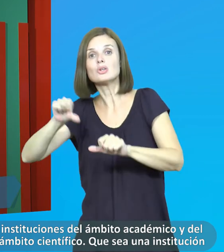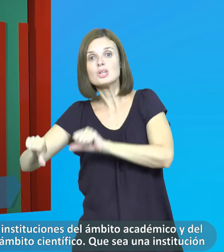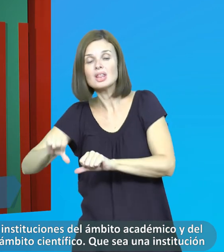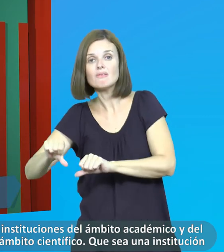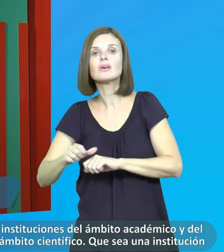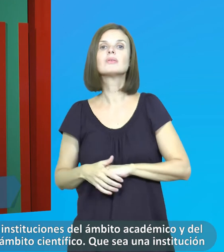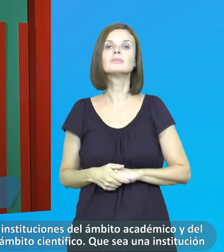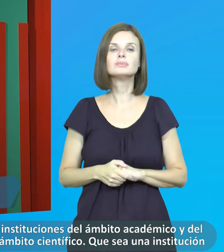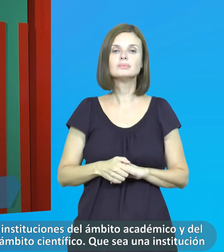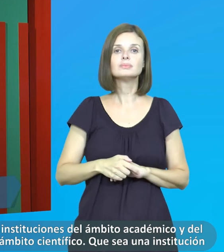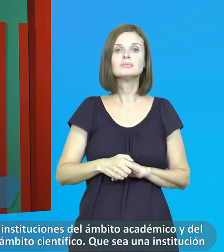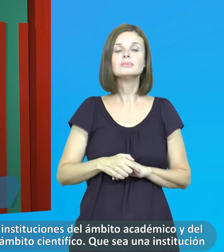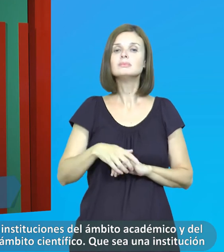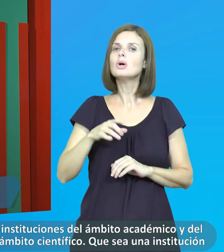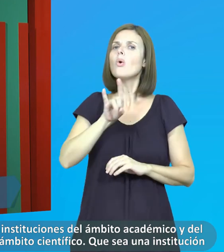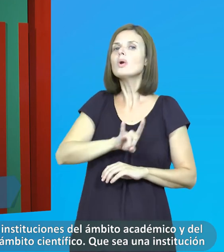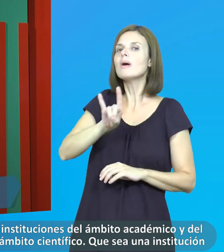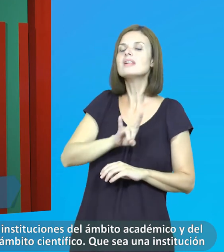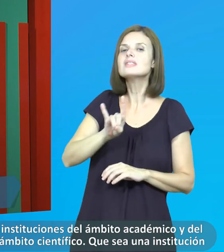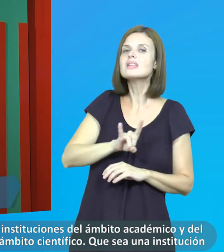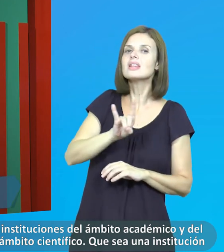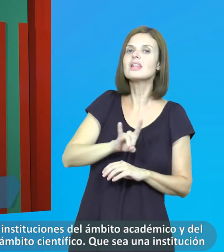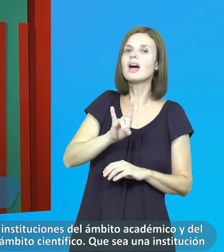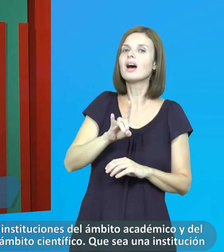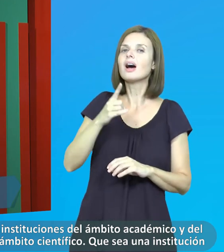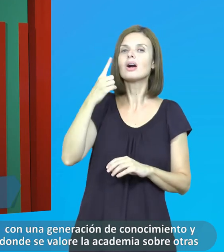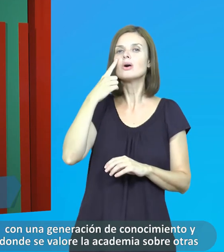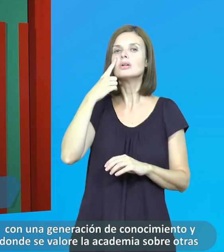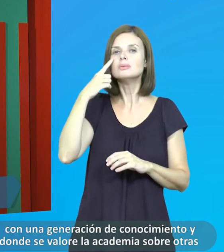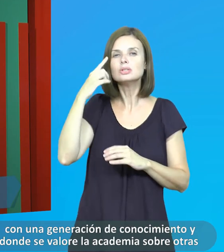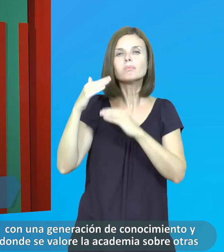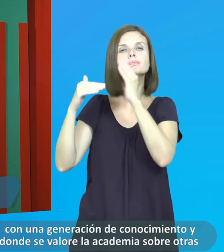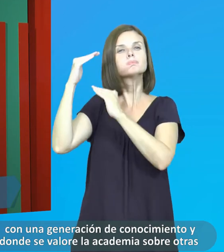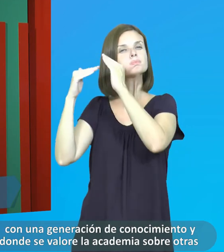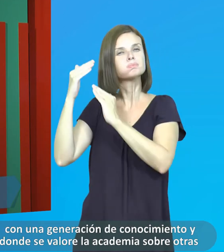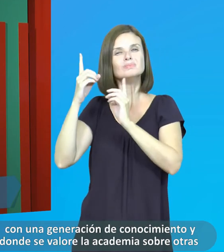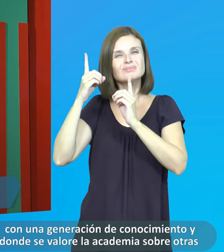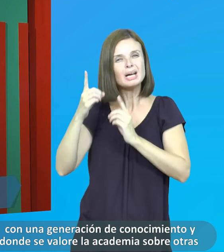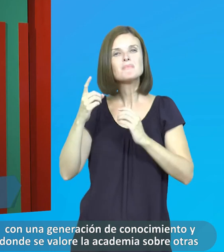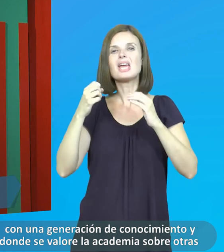que sea una institución con generación de conocimientos, donde se valore la academia